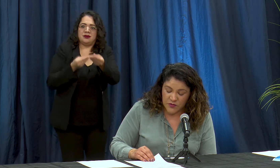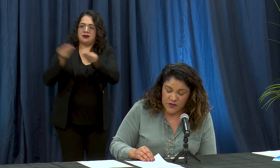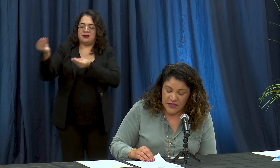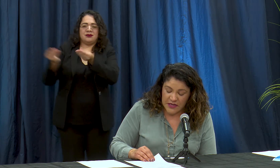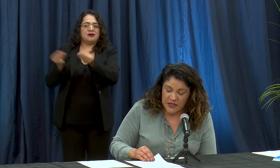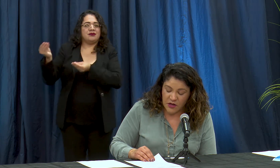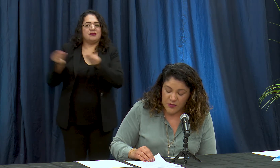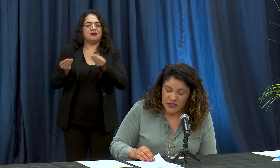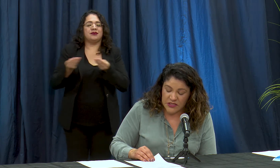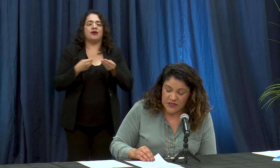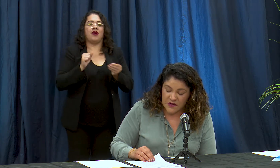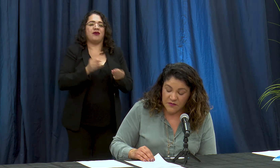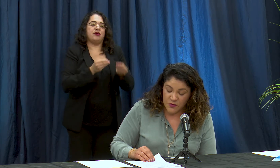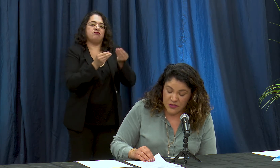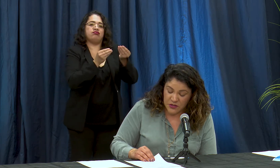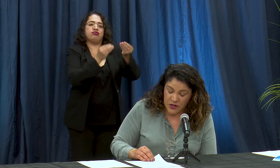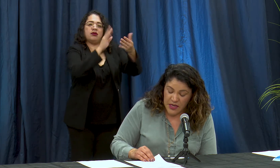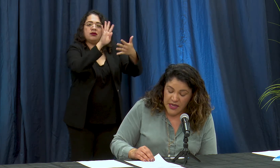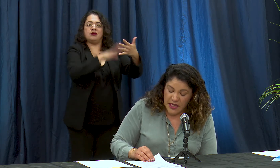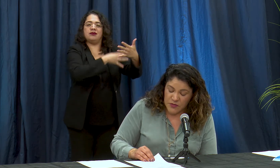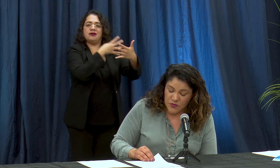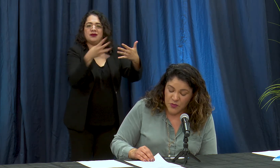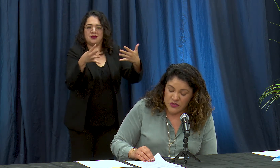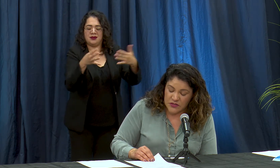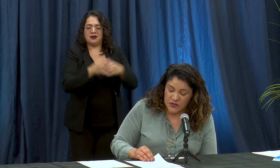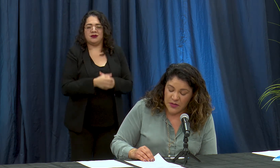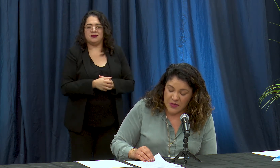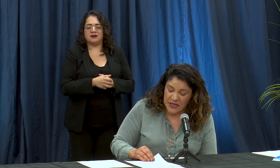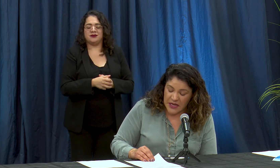officials den Long Beach receive a información el mismo proceso say applica